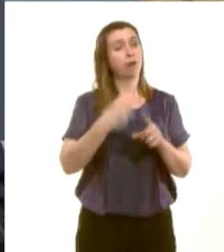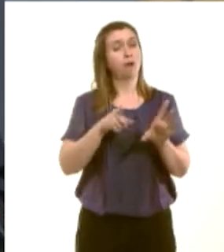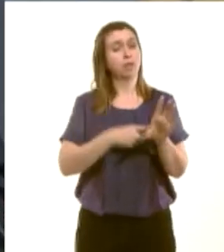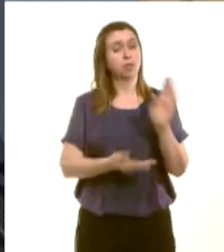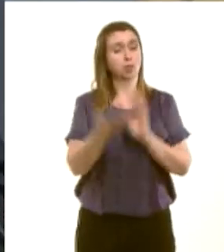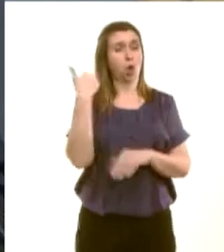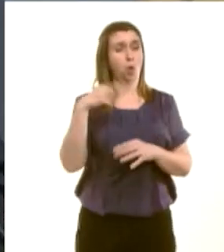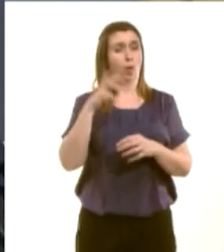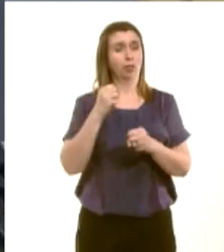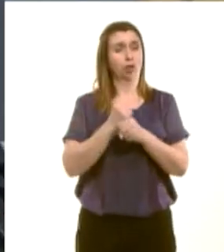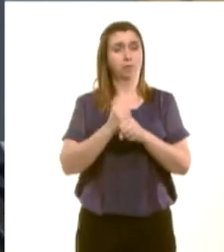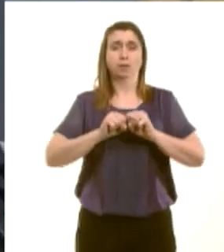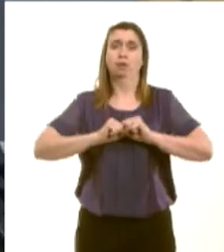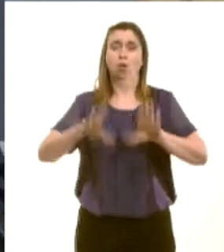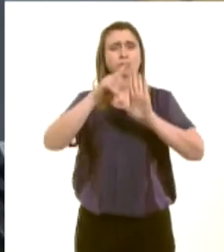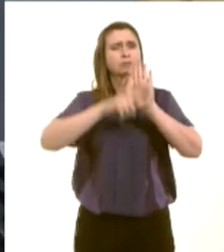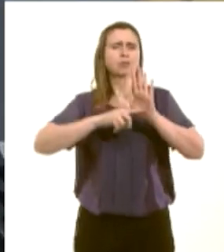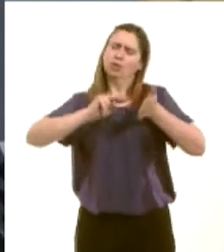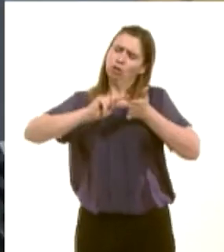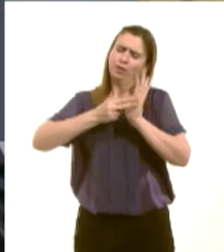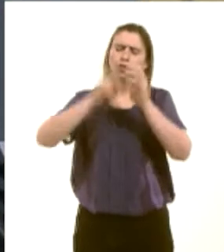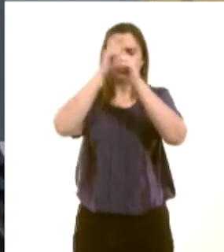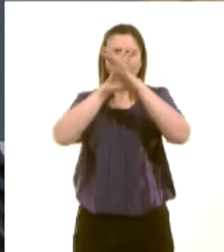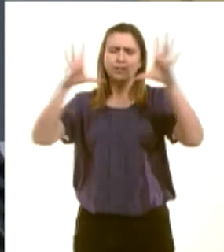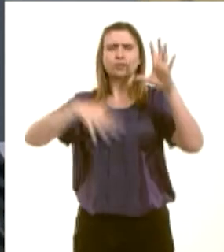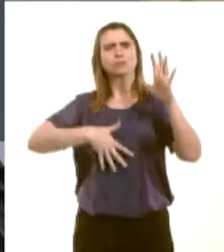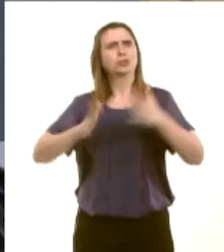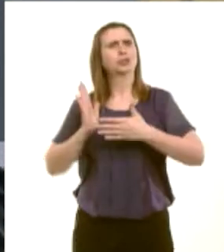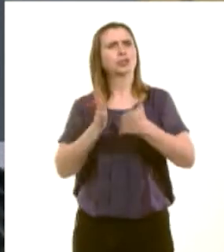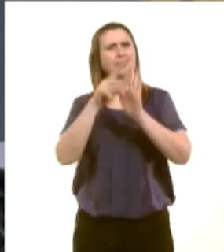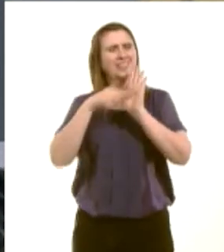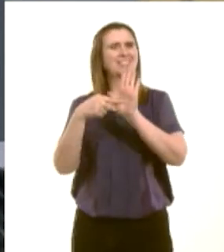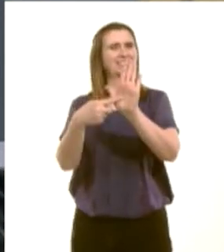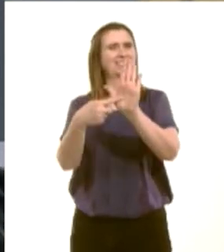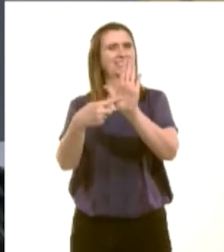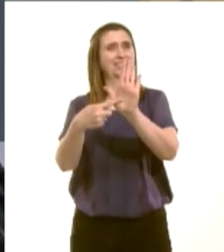its strategic vision for maternity services, and despite proposals by Betsi Cadwaladr University